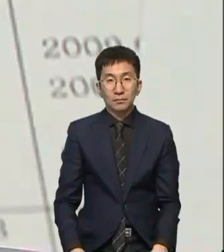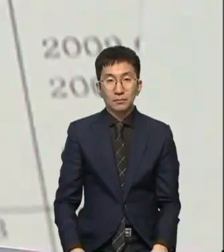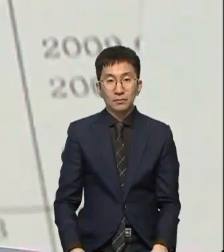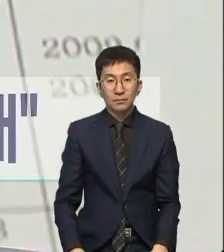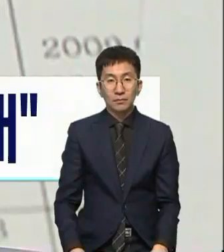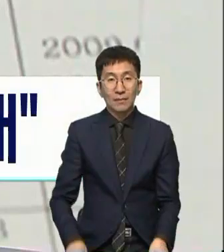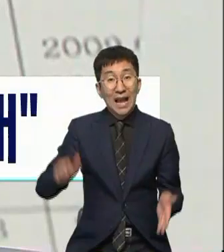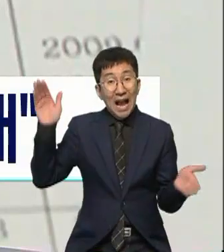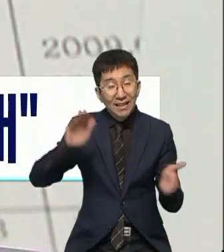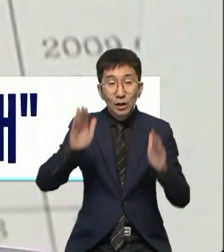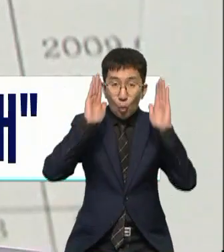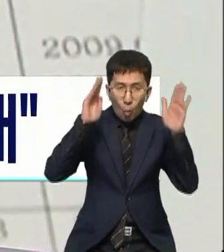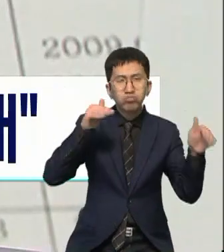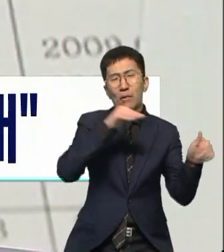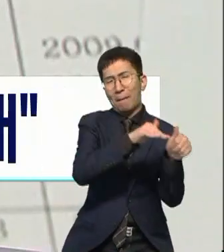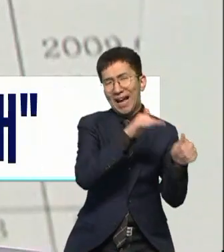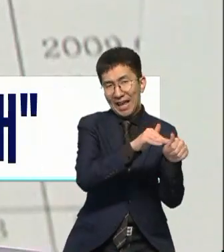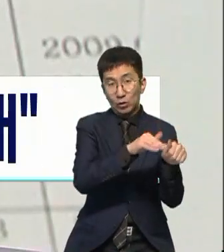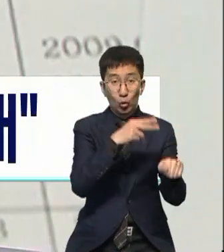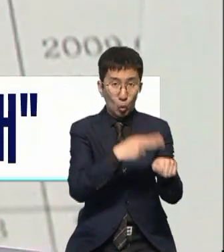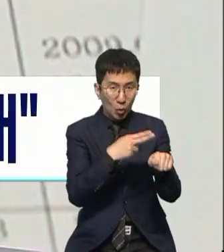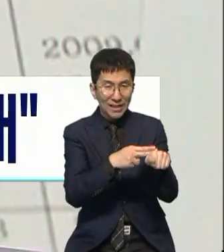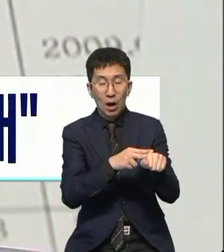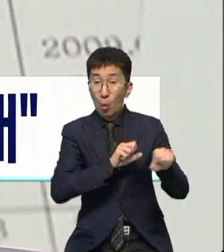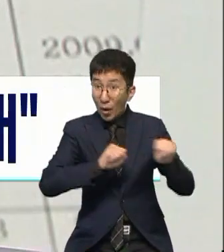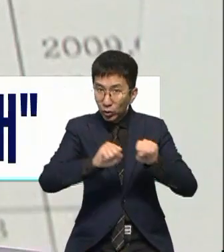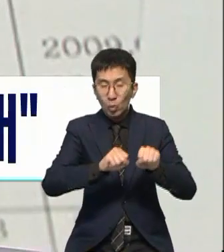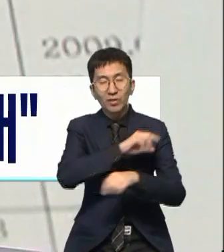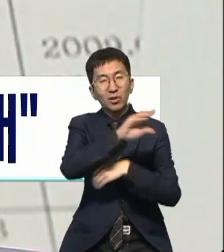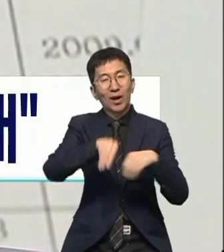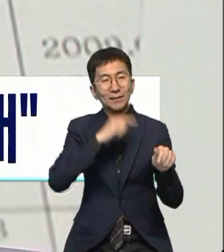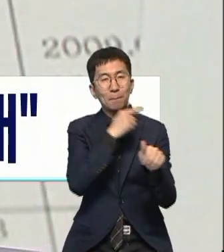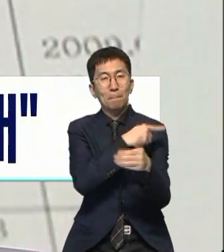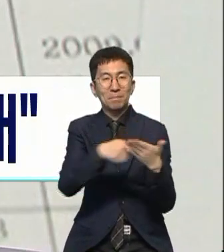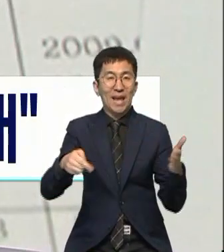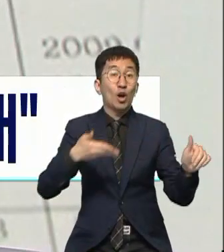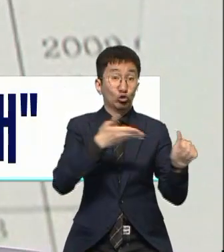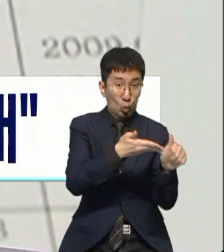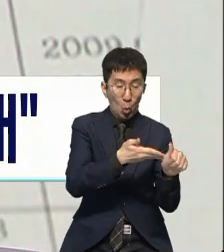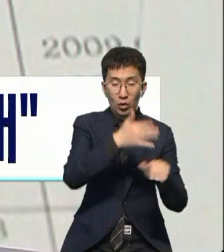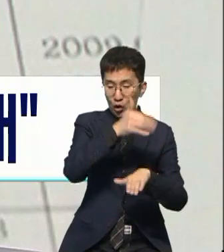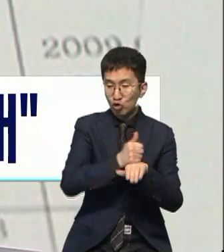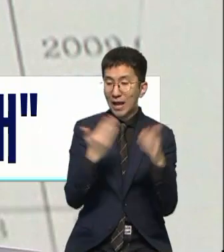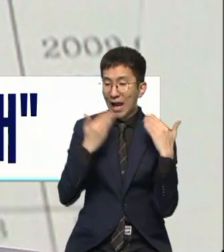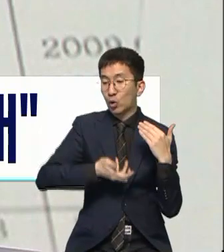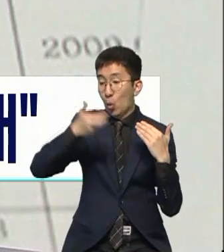(앵커) 학생이 수업 방해 등 교수의 교육 활동을 침해해 전학이나 퇴학처럼 중대한